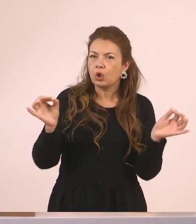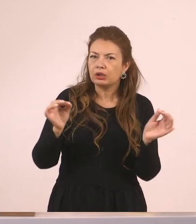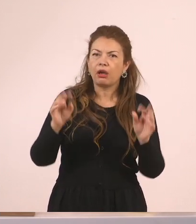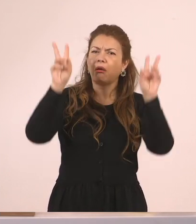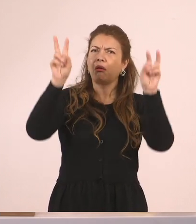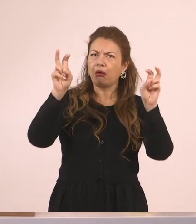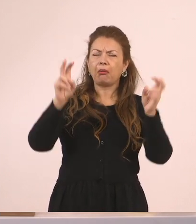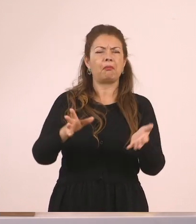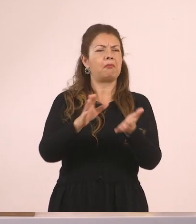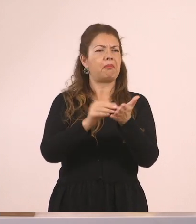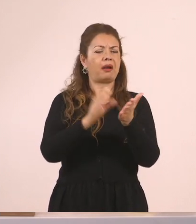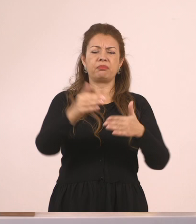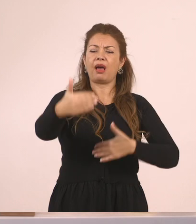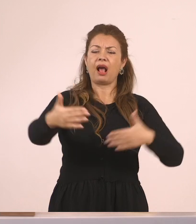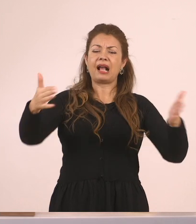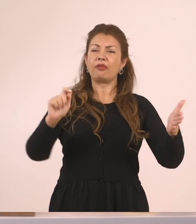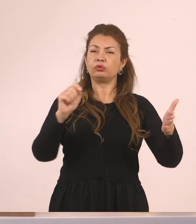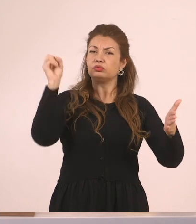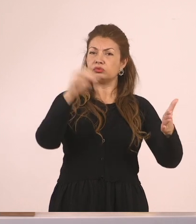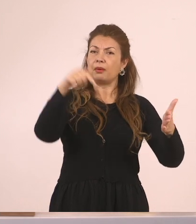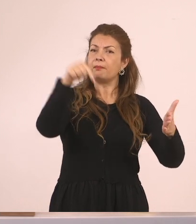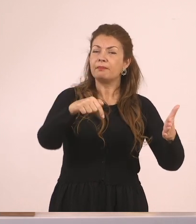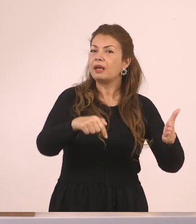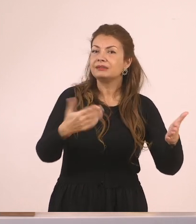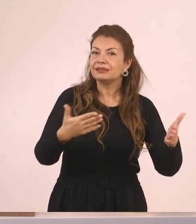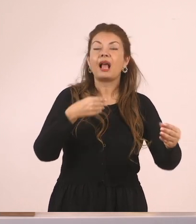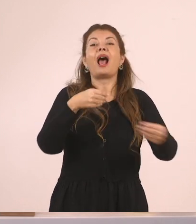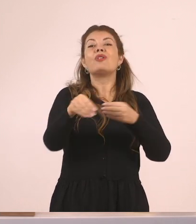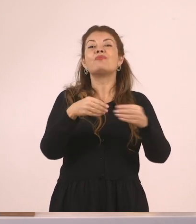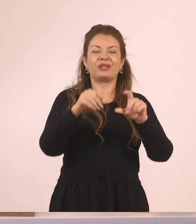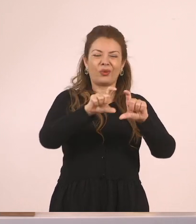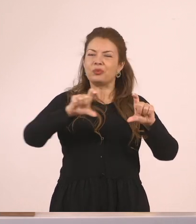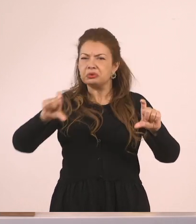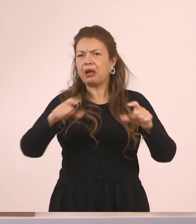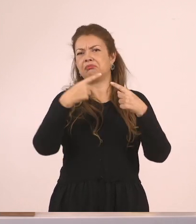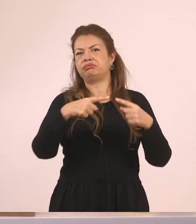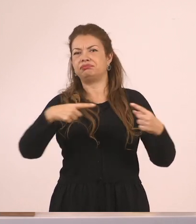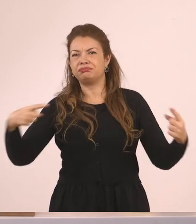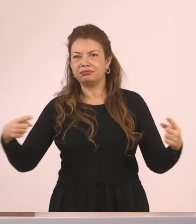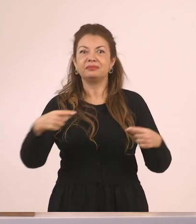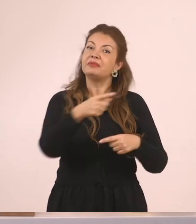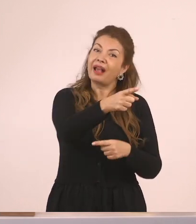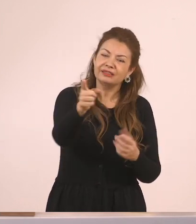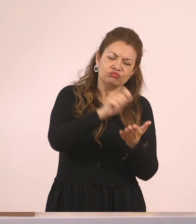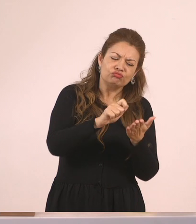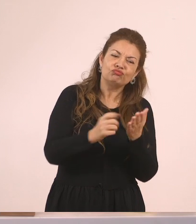Μπορεί να είναι ένας κάδος με... ...προϊόντα από αλουμίνιο. Κι εκείνοι να φτιάξουν τη δική τους ιστορία.